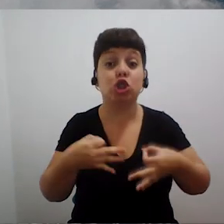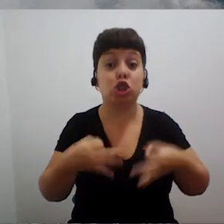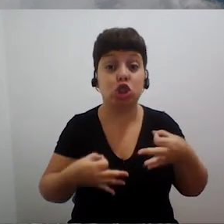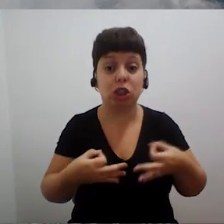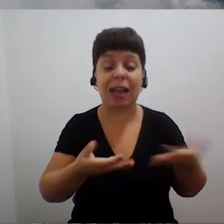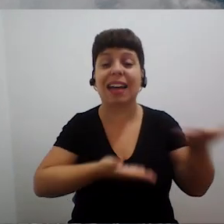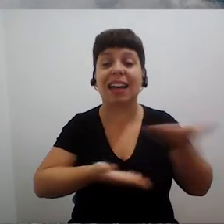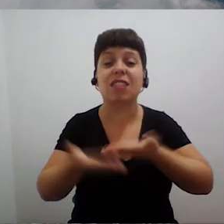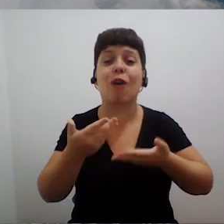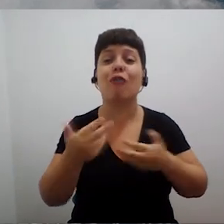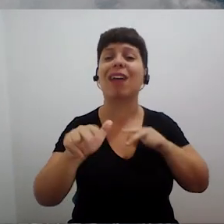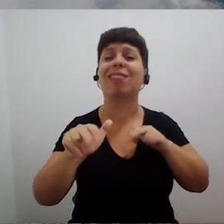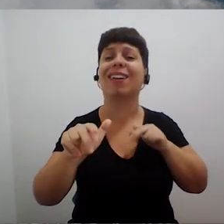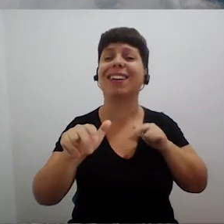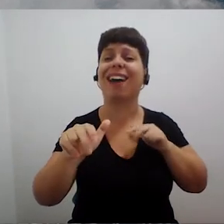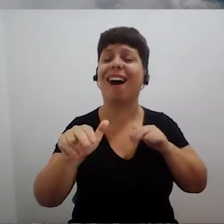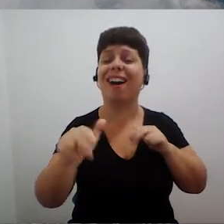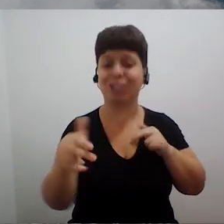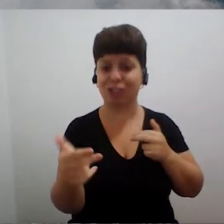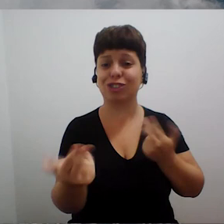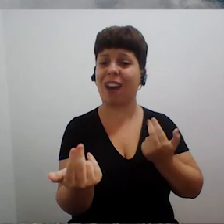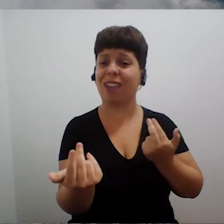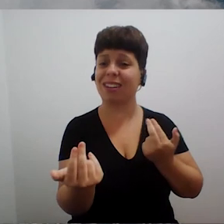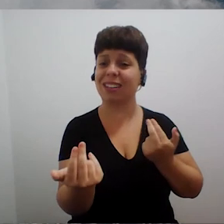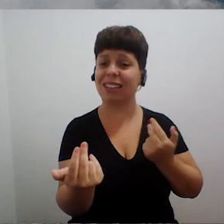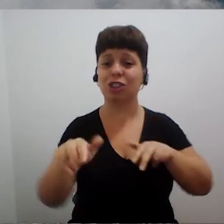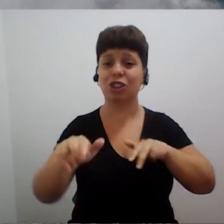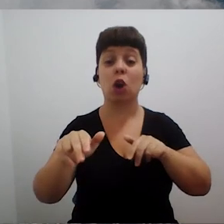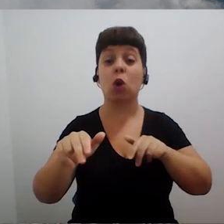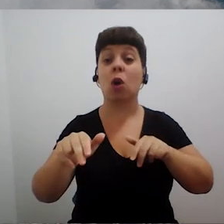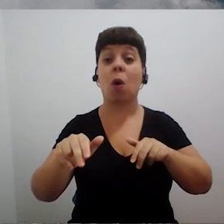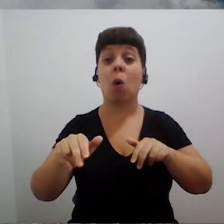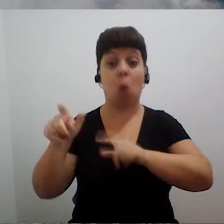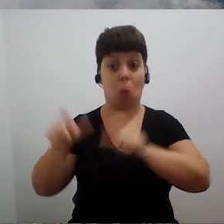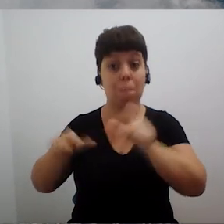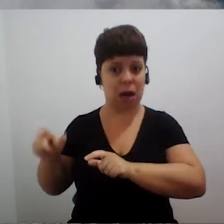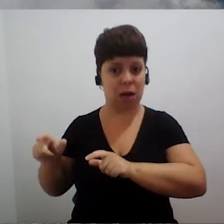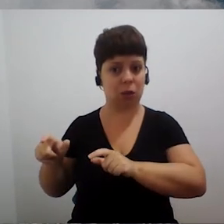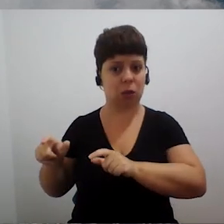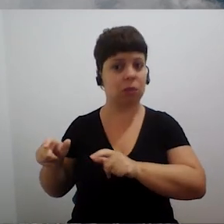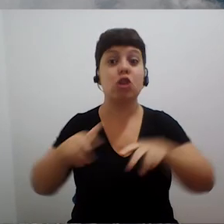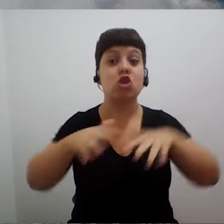para com toda a criação, incluindo então ser humano, os seres humanos,